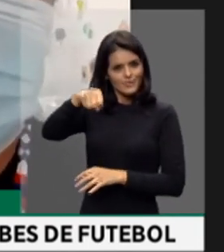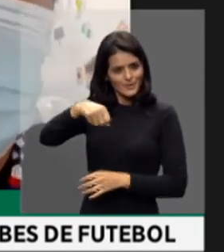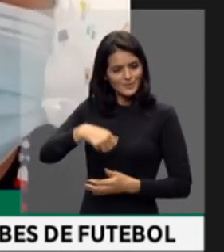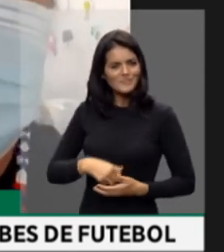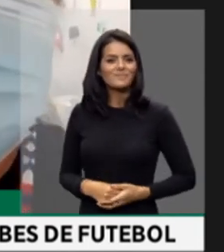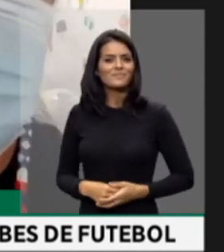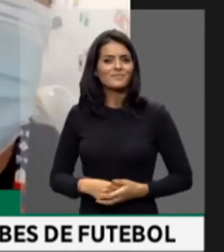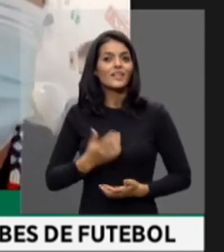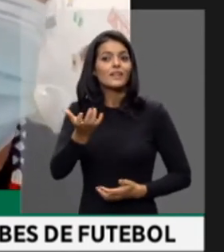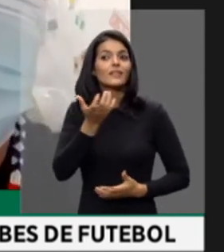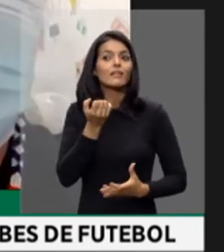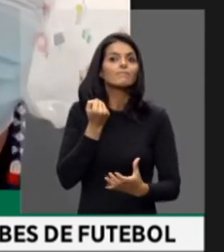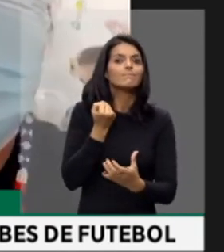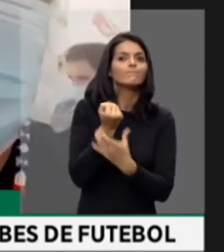VOTA O PATRIOTA? -- [PRESIDENTE]: COMO